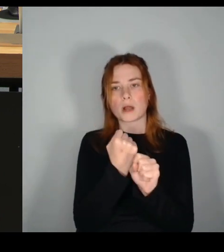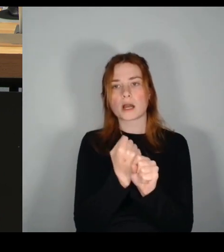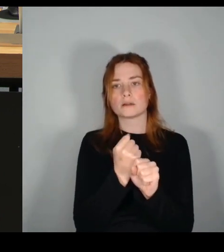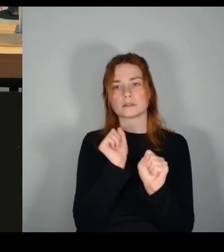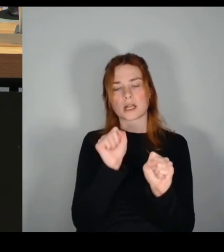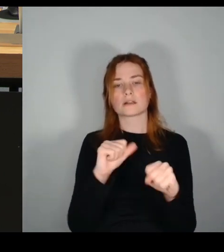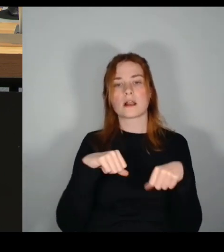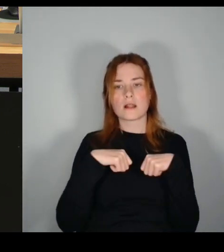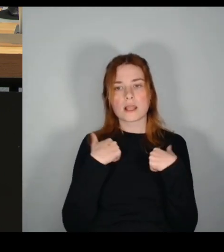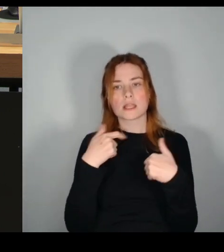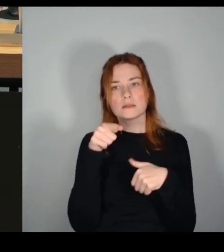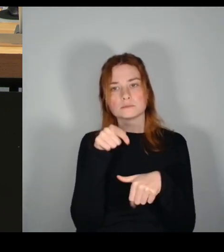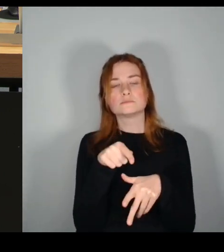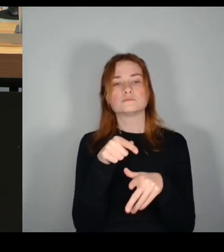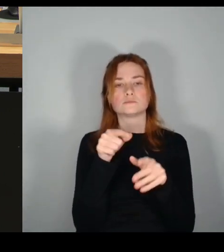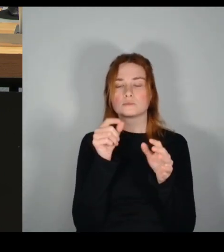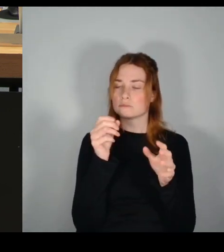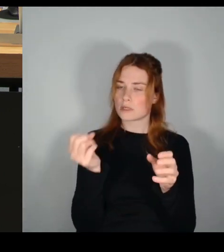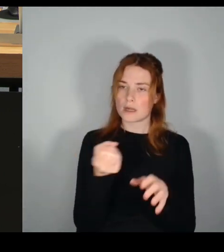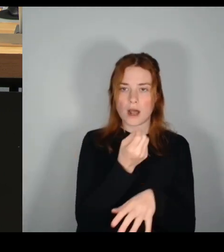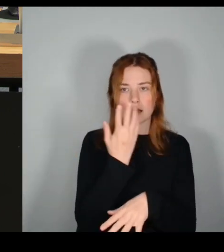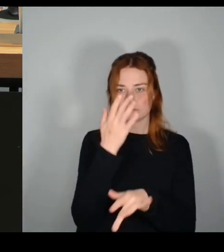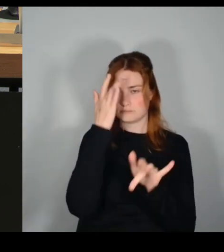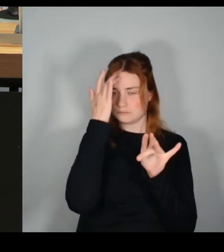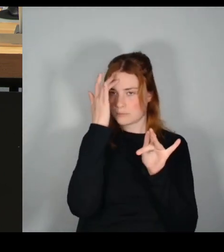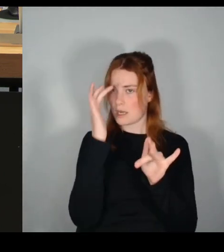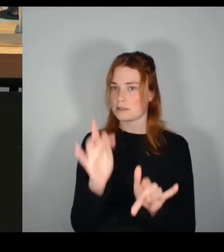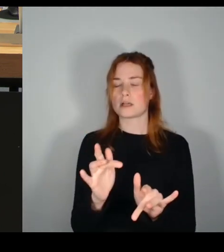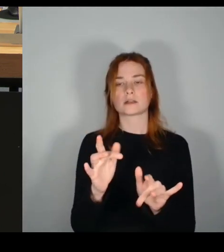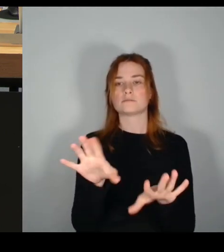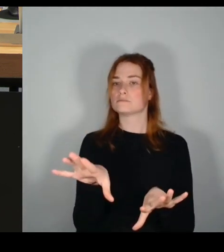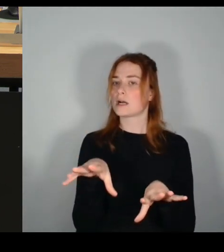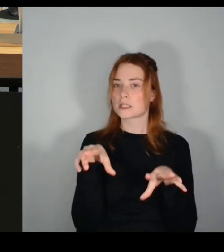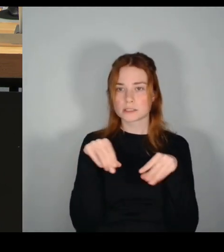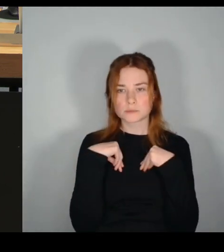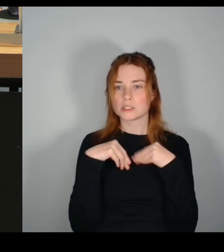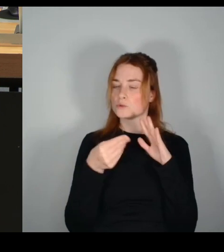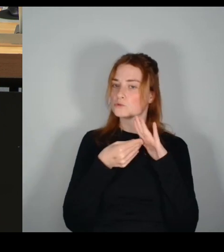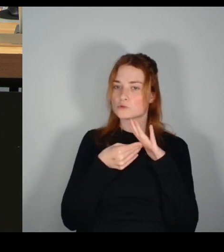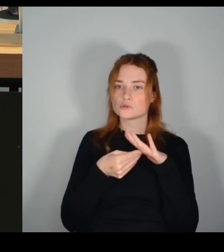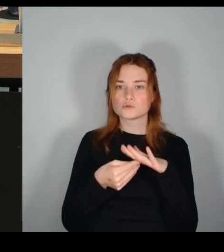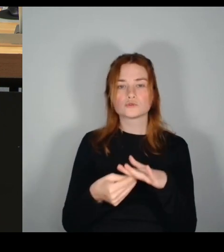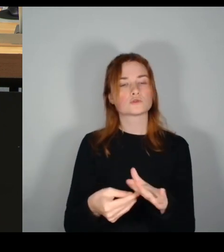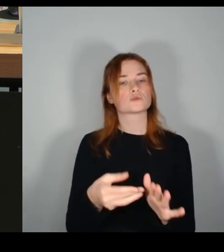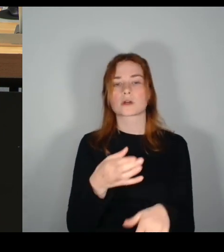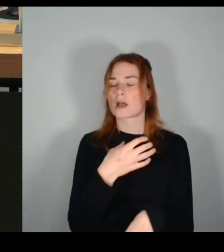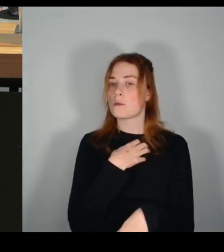und werden das unterstützen? Das kann ich jedenfalls für unsere Fraktion sagen. Zweitens.